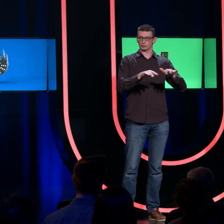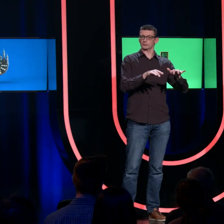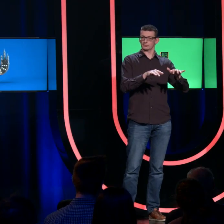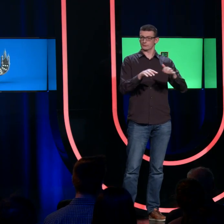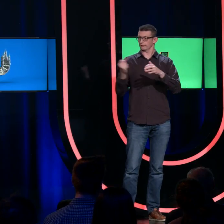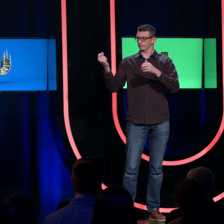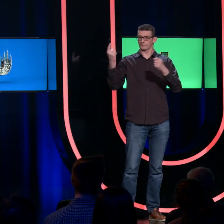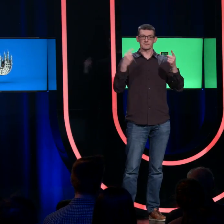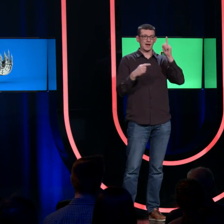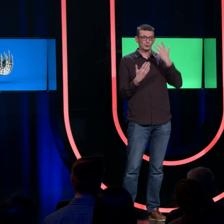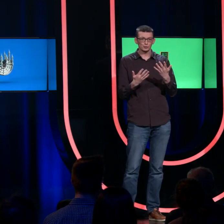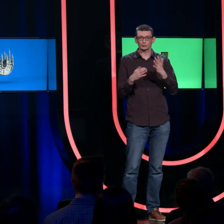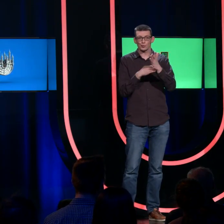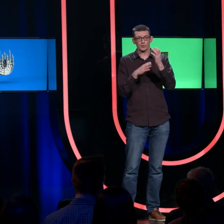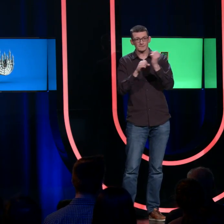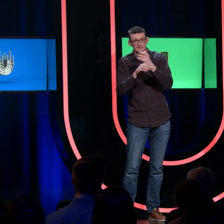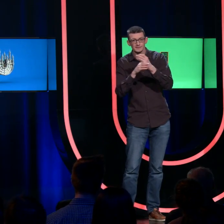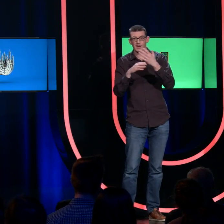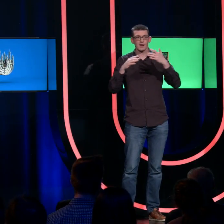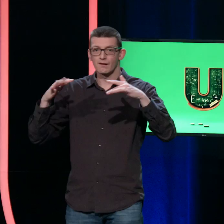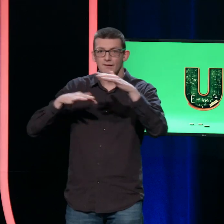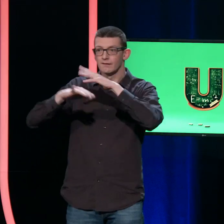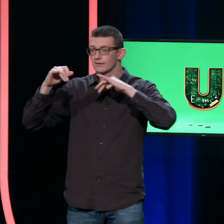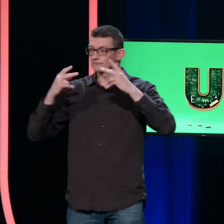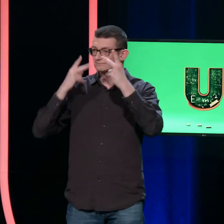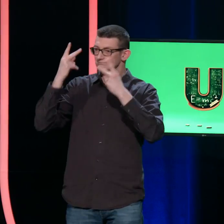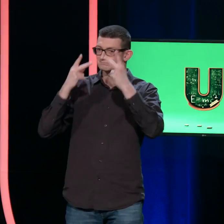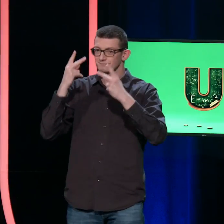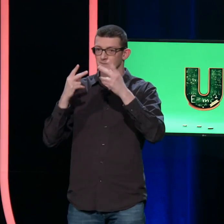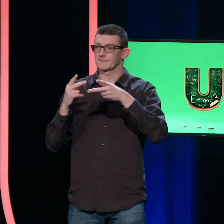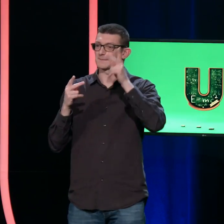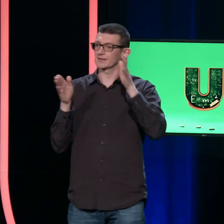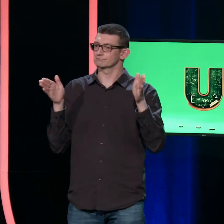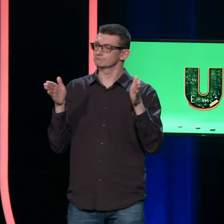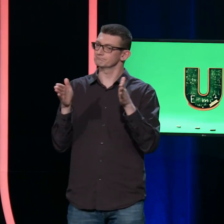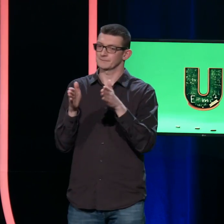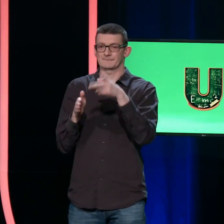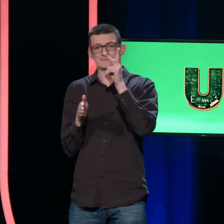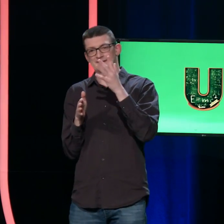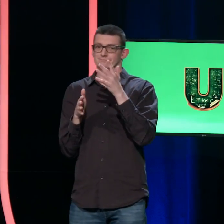Nu, vroeger gebeurde het wel meer dat er voor een nieuw begrip verschillende gebaren ontstonden.